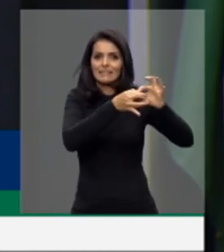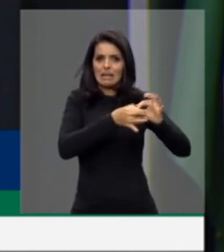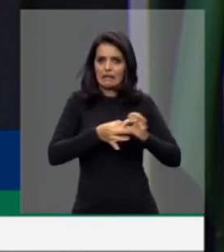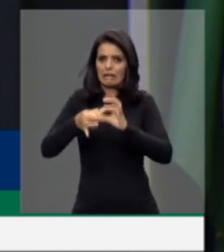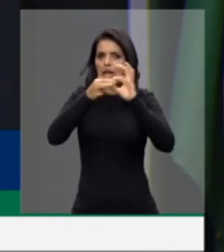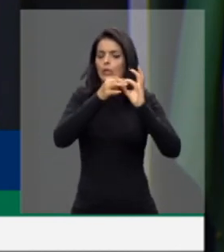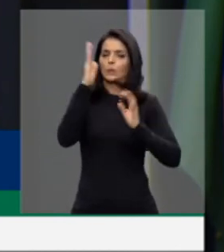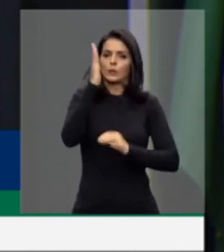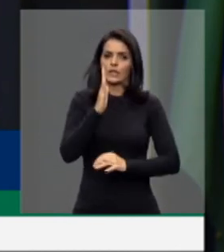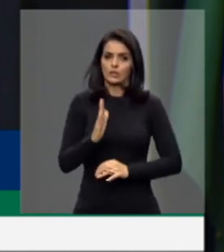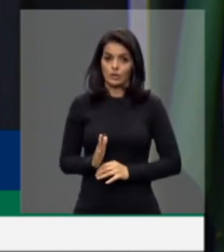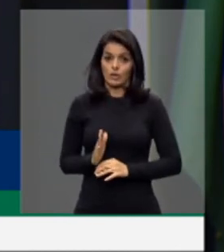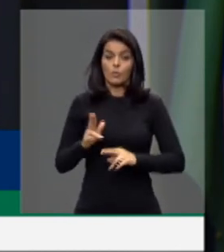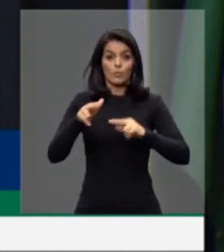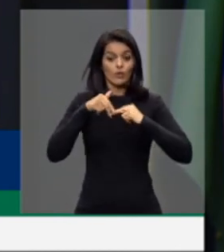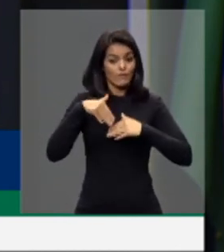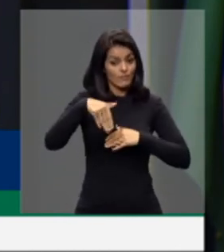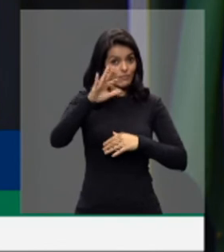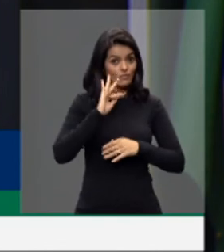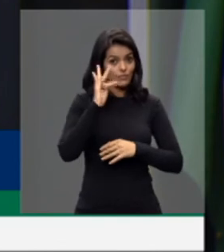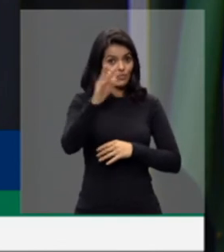PARA O SISTEMA INTEGRADO NACIONAL, O QUE AINDA MAIS